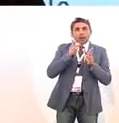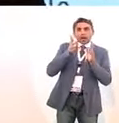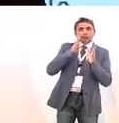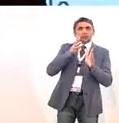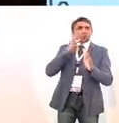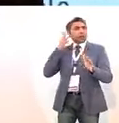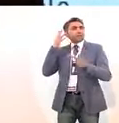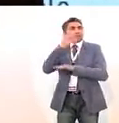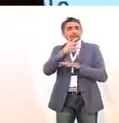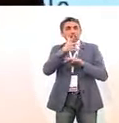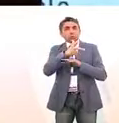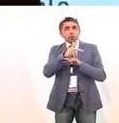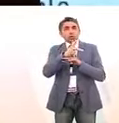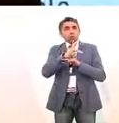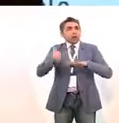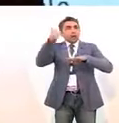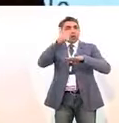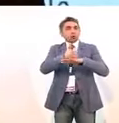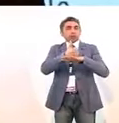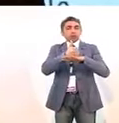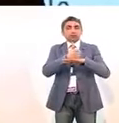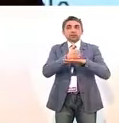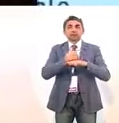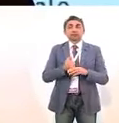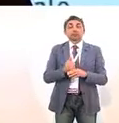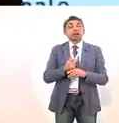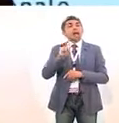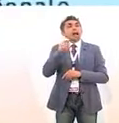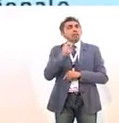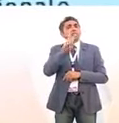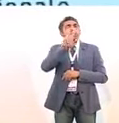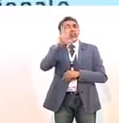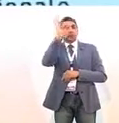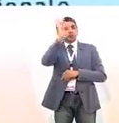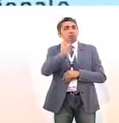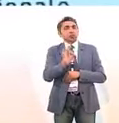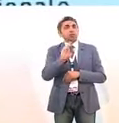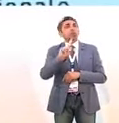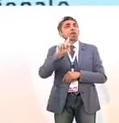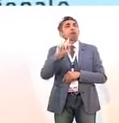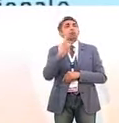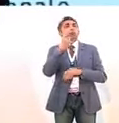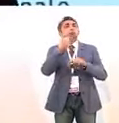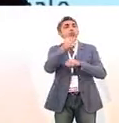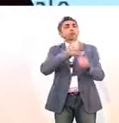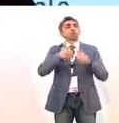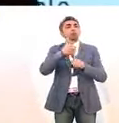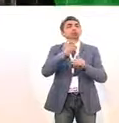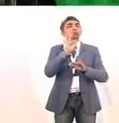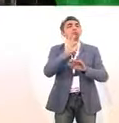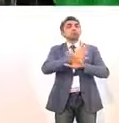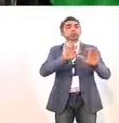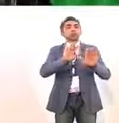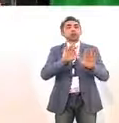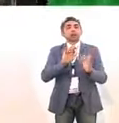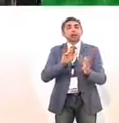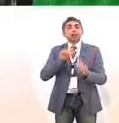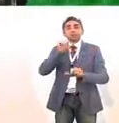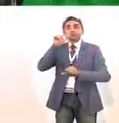un uomo della deriva autoritaria. Ha vinto col 23% al primo turno. Punto, si volta pagina.